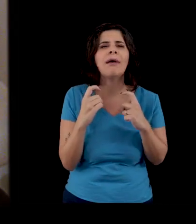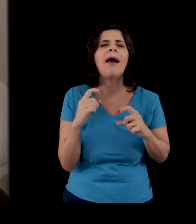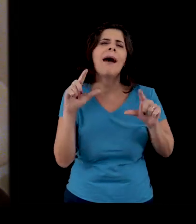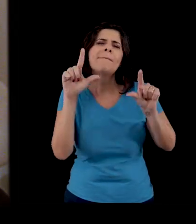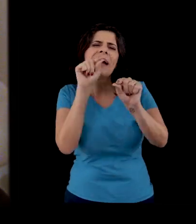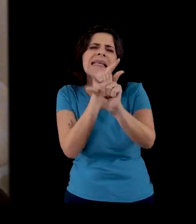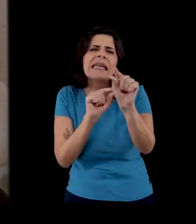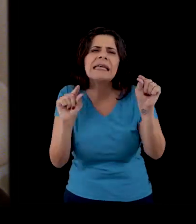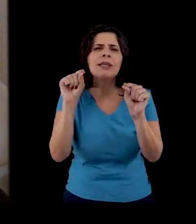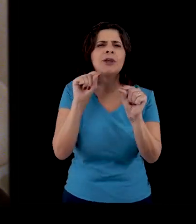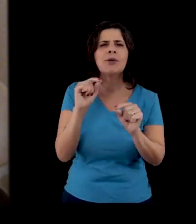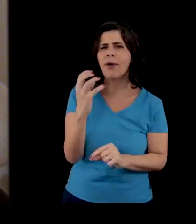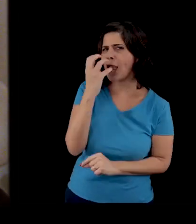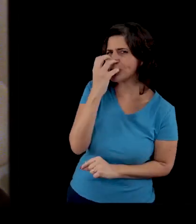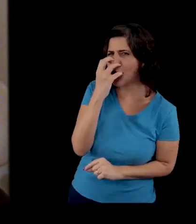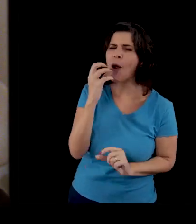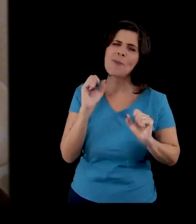mas vamos seguindo juntos.